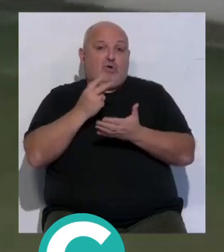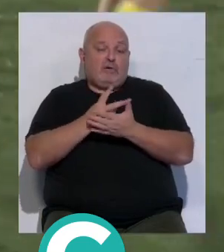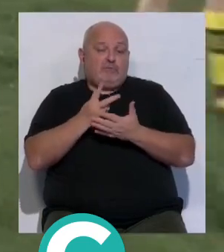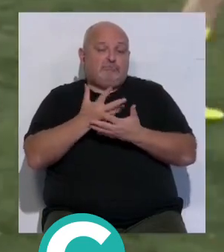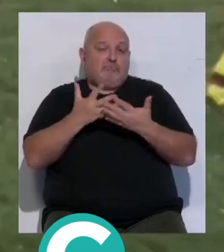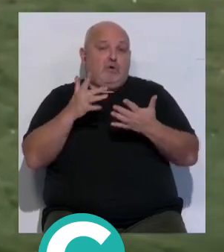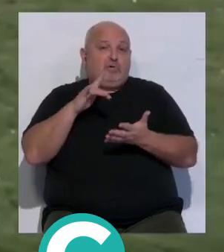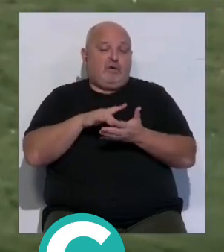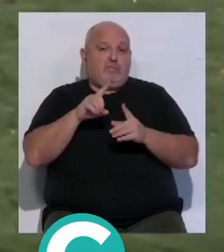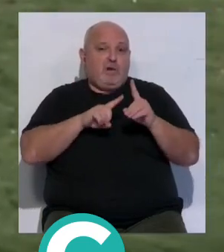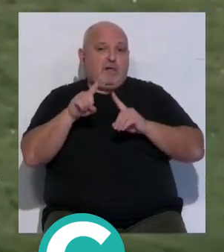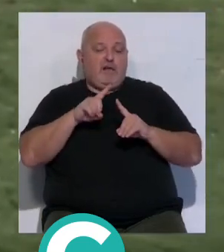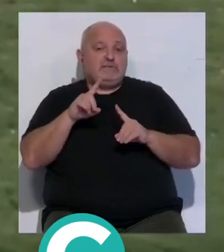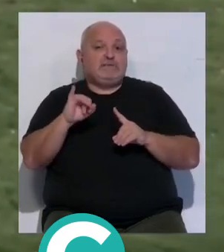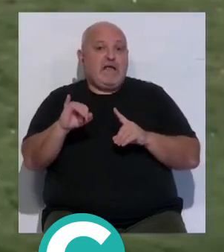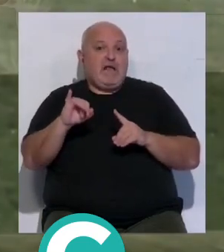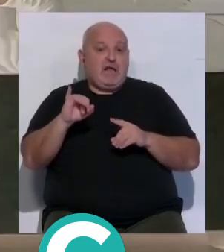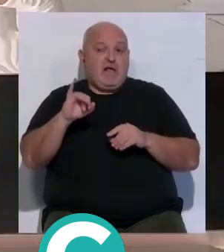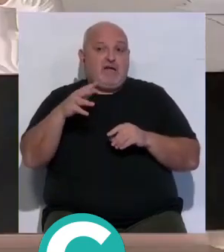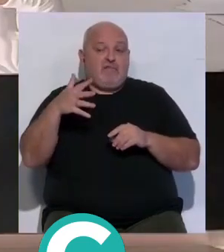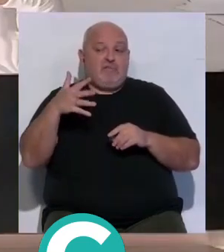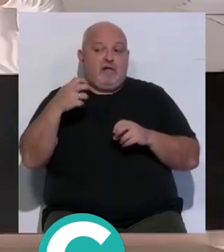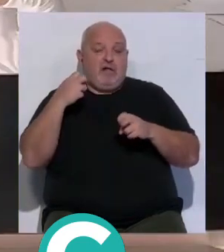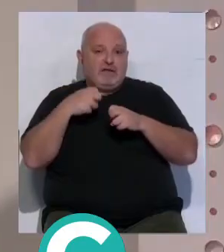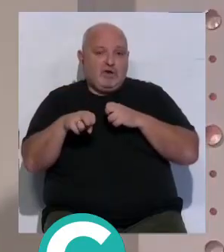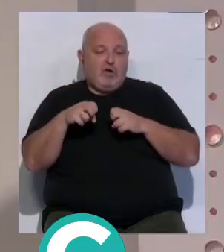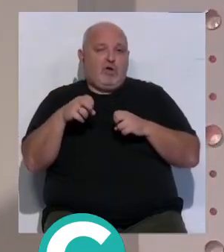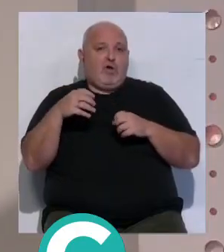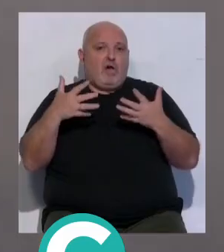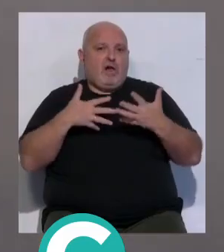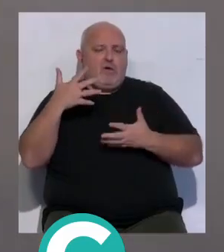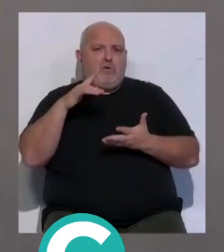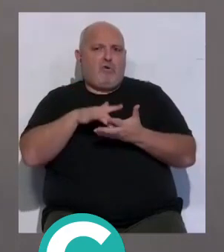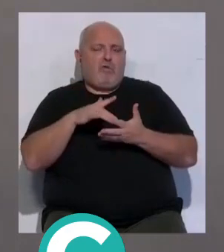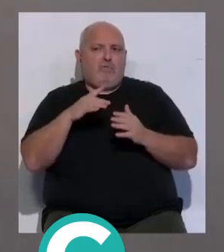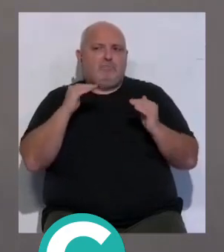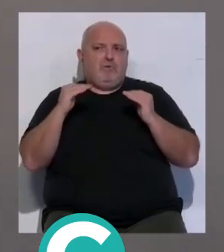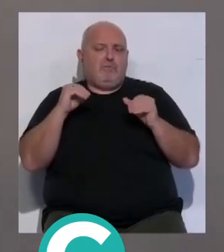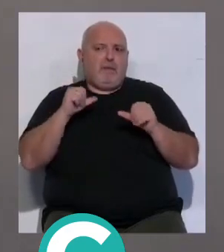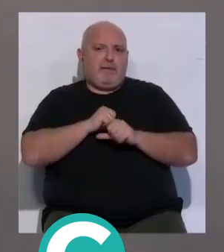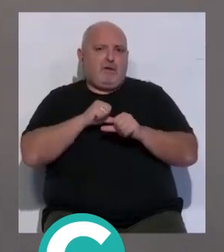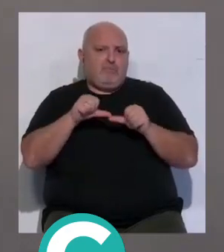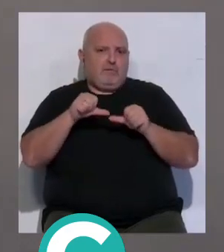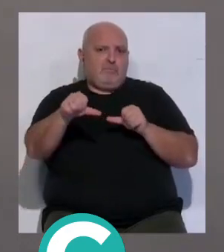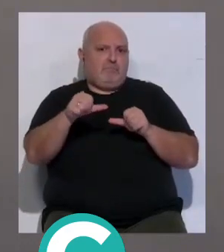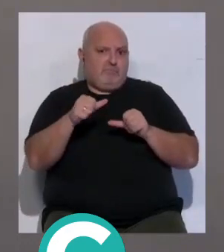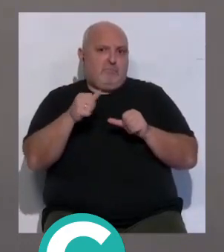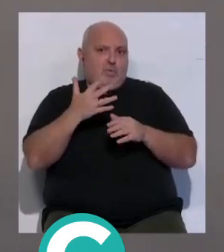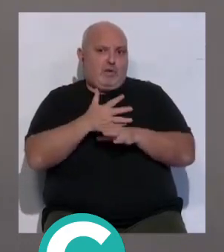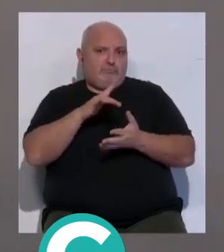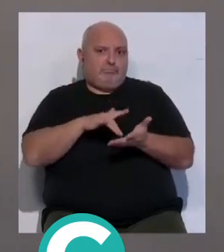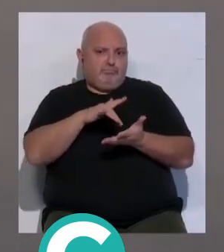no quiera y esperemos que todo vaya bien y esa carcelera un temporalón importante como el que